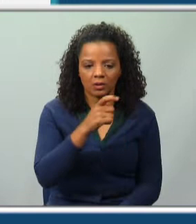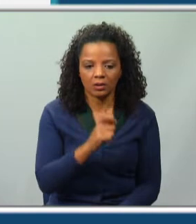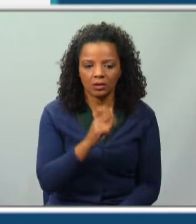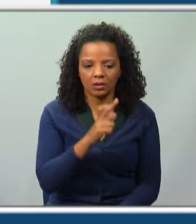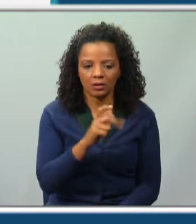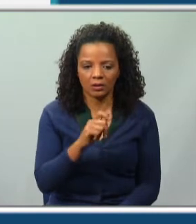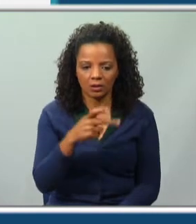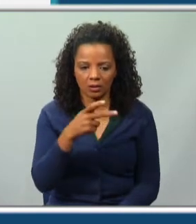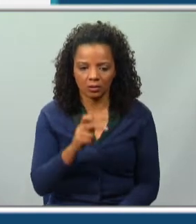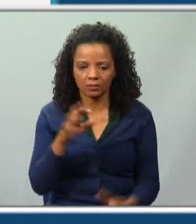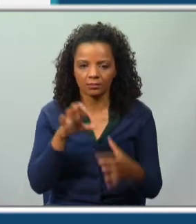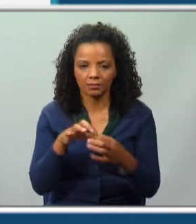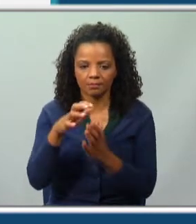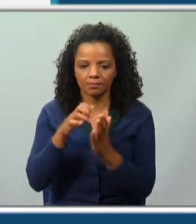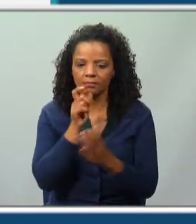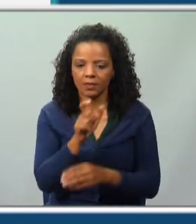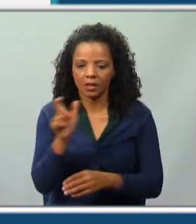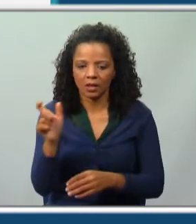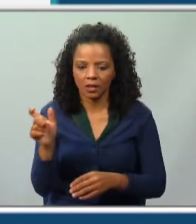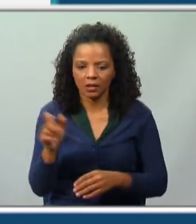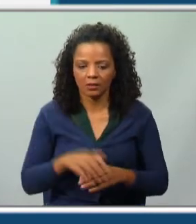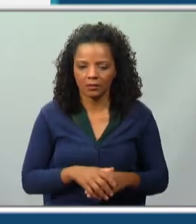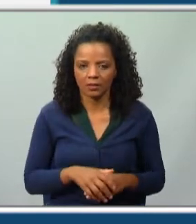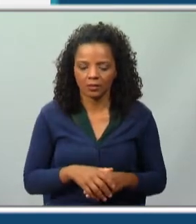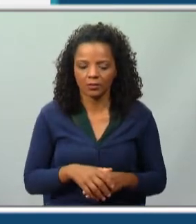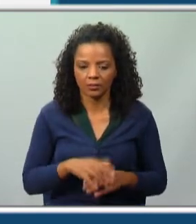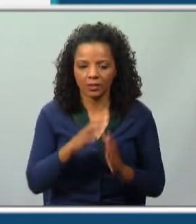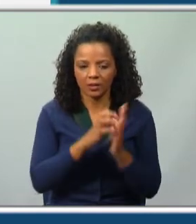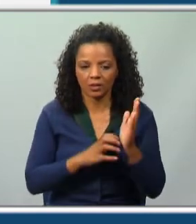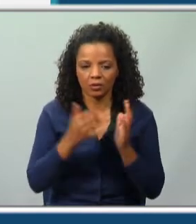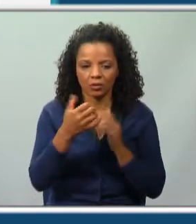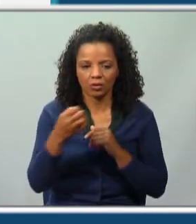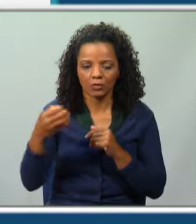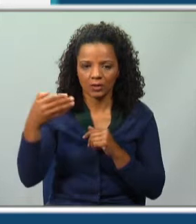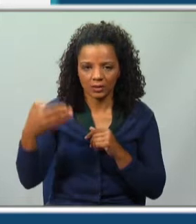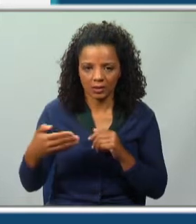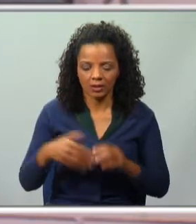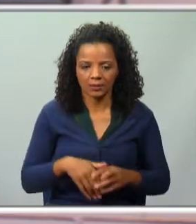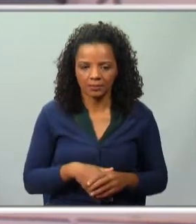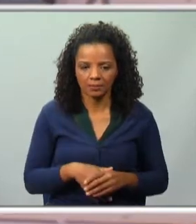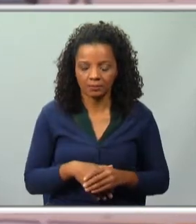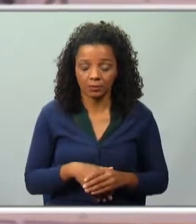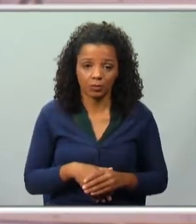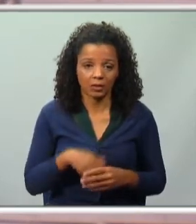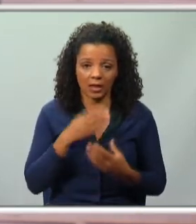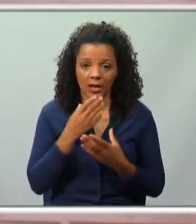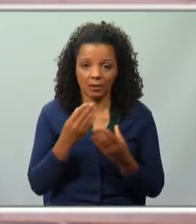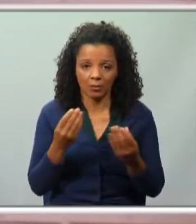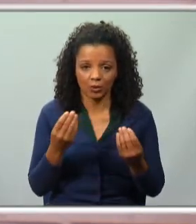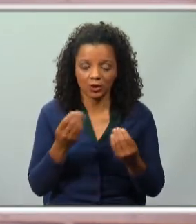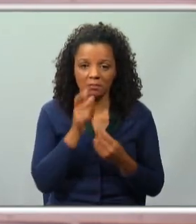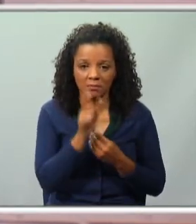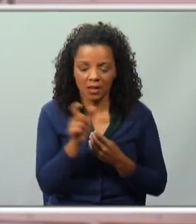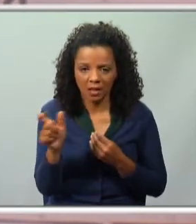das palavras da heterogêneas e um texto de 2007 aqui imensos as ou não palavras 異質的詞和文本從 2007 年開始，這裡有很多話或沒有